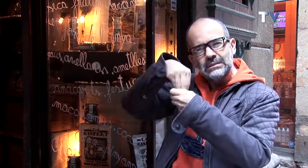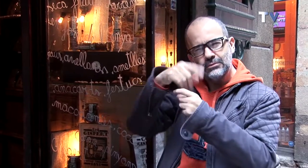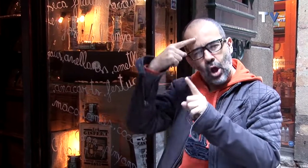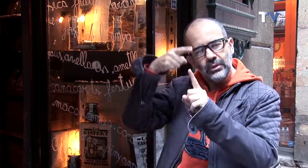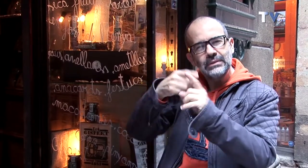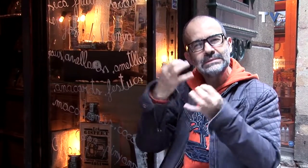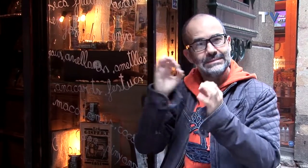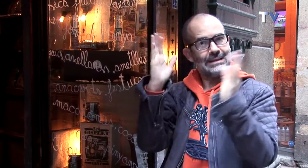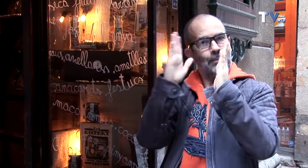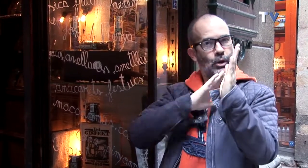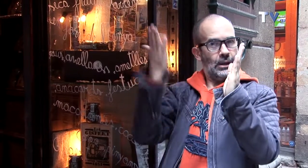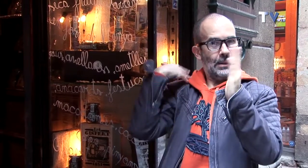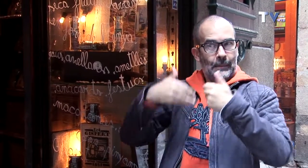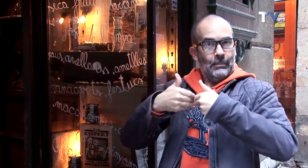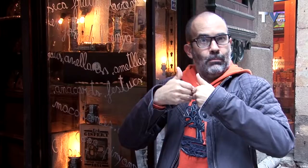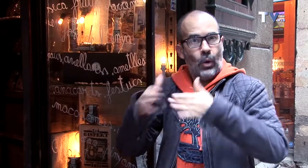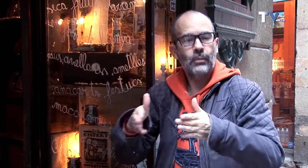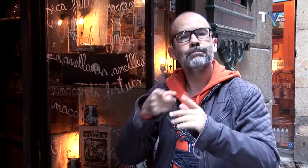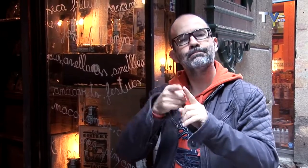Cuando abrieron se dedicaron a vender productos como